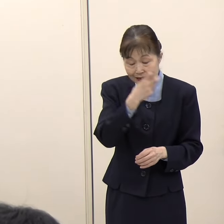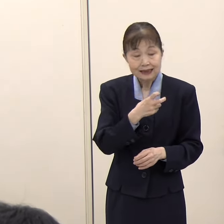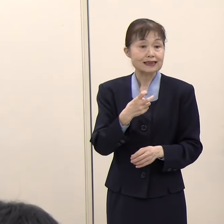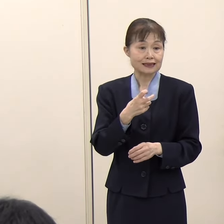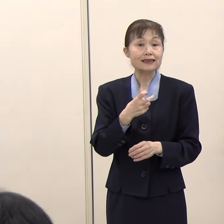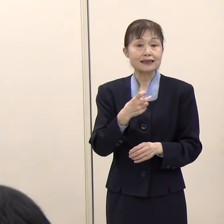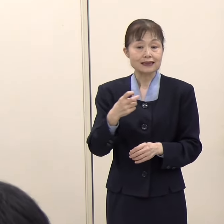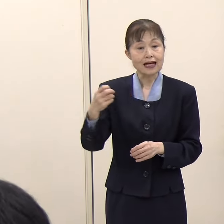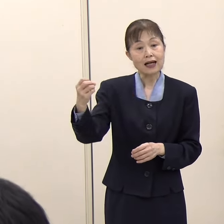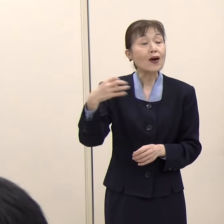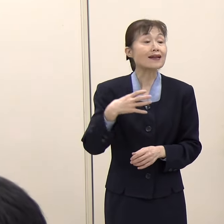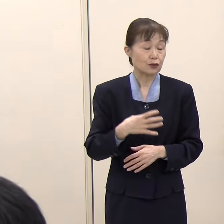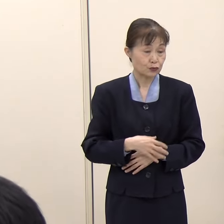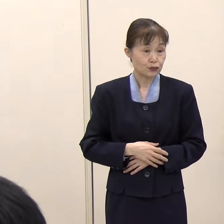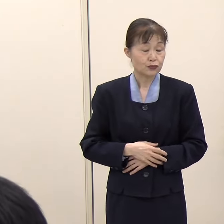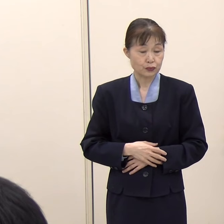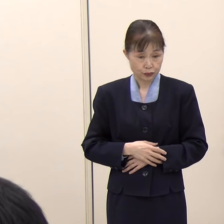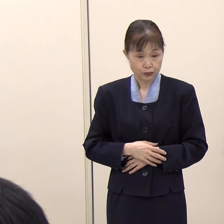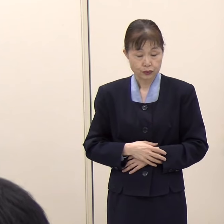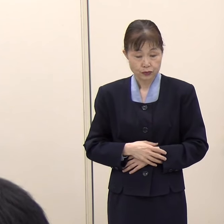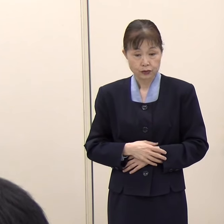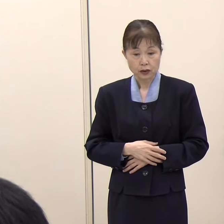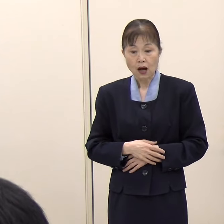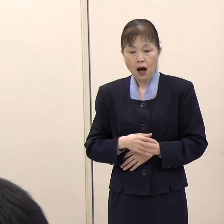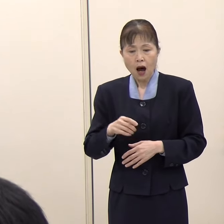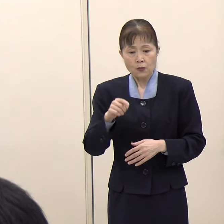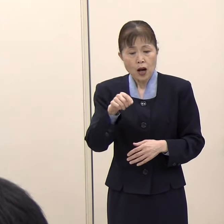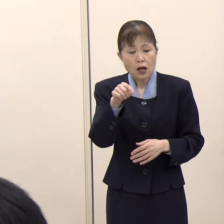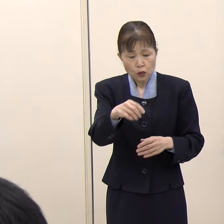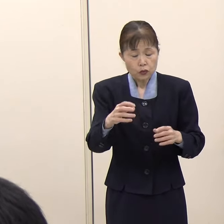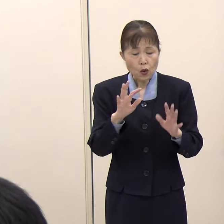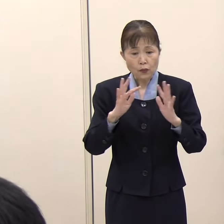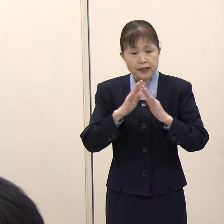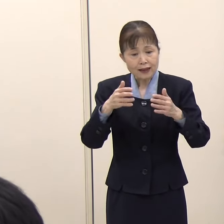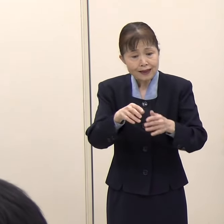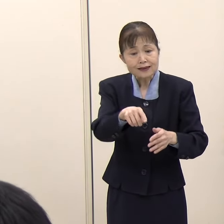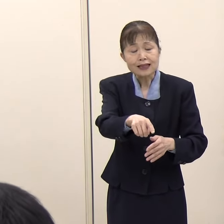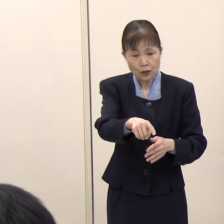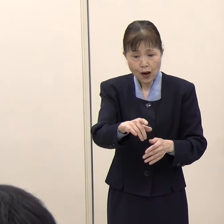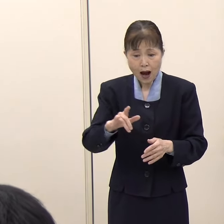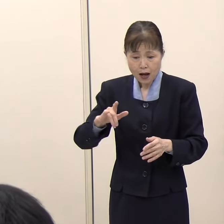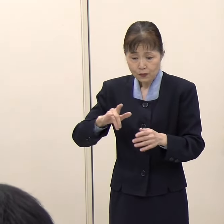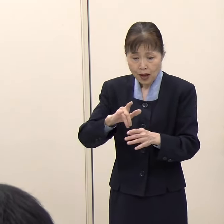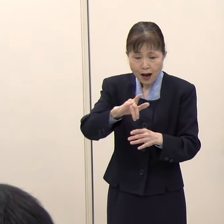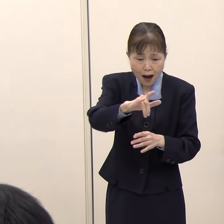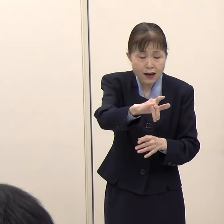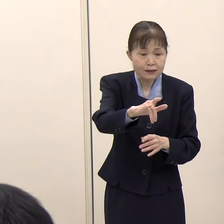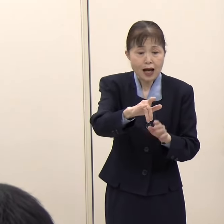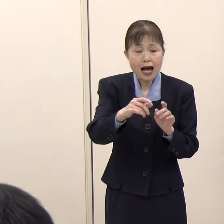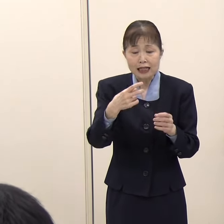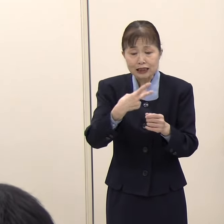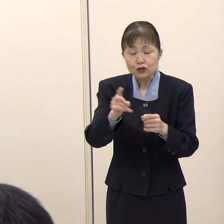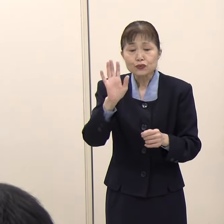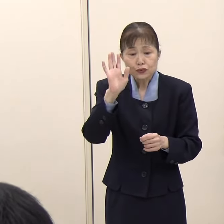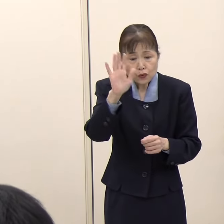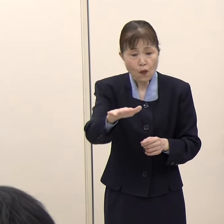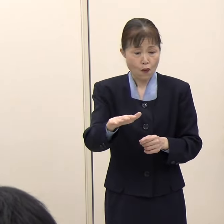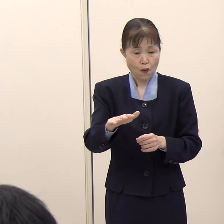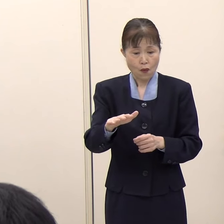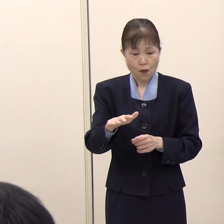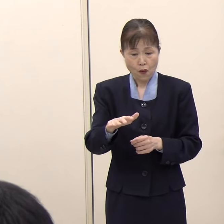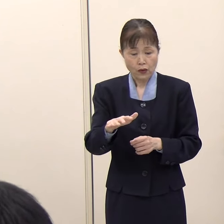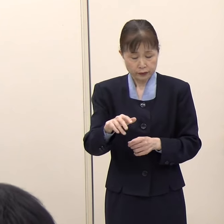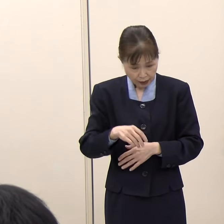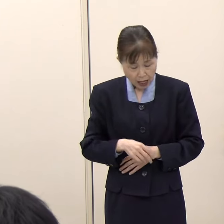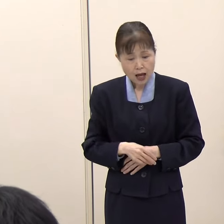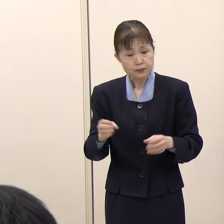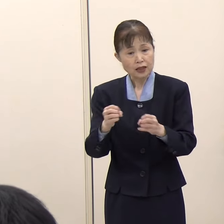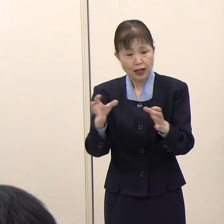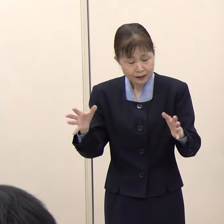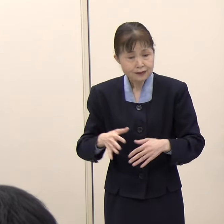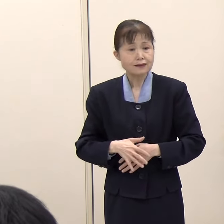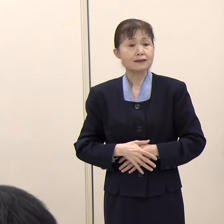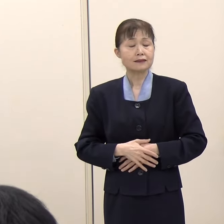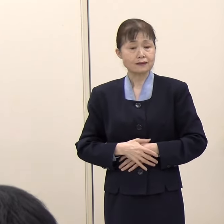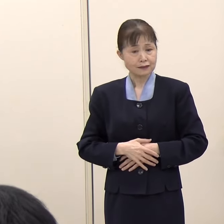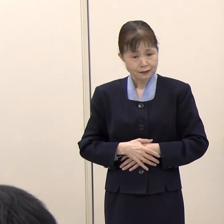今回の爆発は、出発機の通過２分後という、あわや大惨事といえるような事態かなと思いますが、今回のこの爆発が起きたということに対する知事の所感、